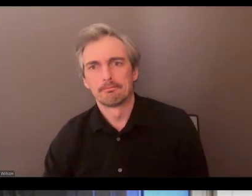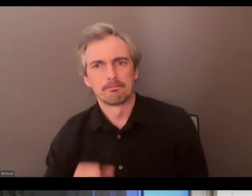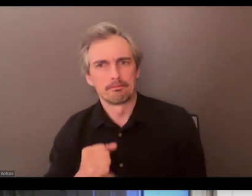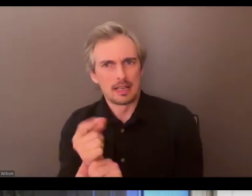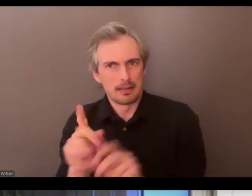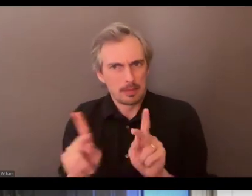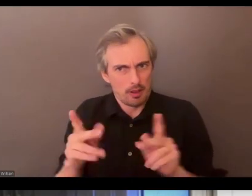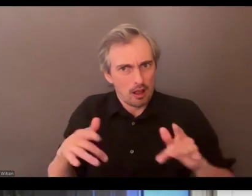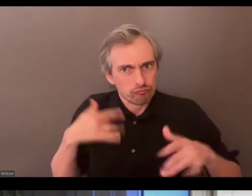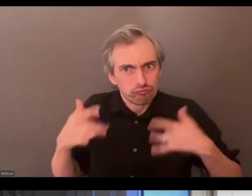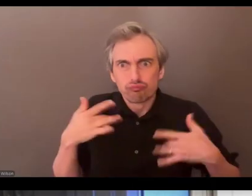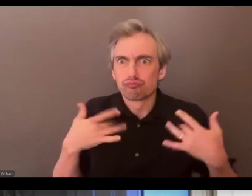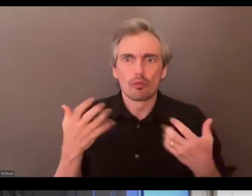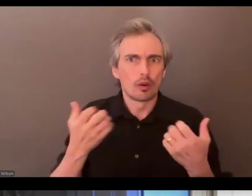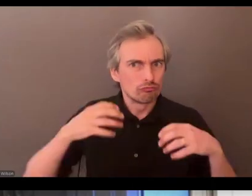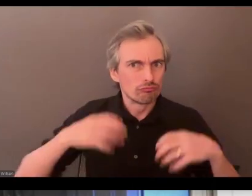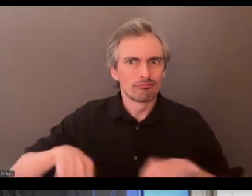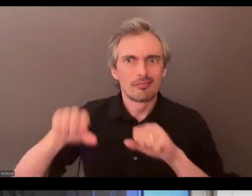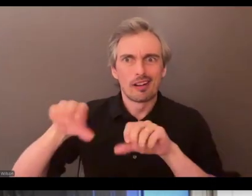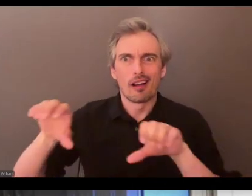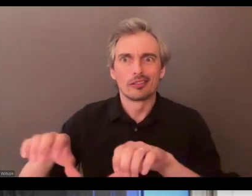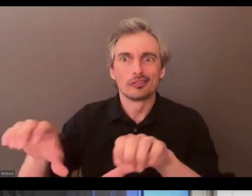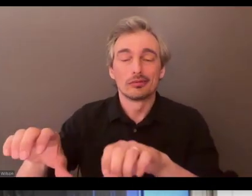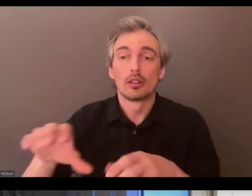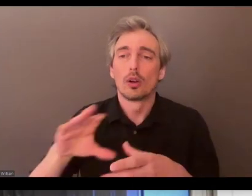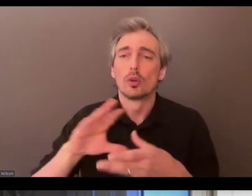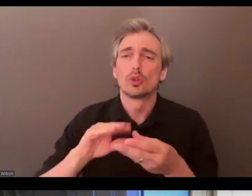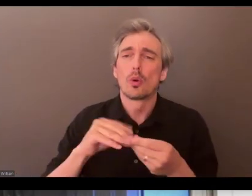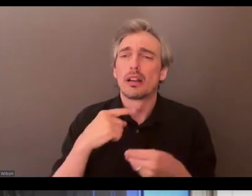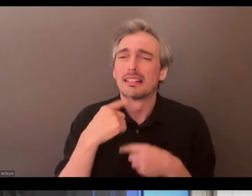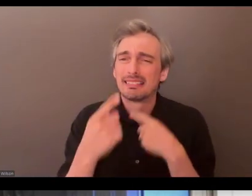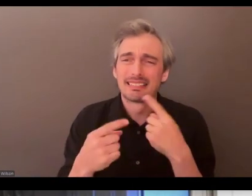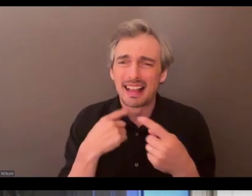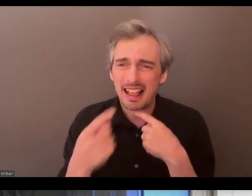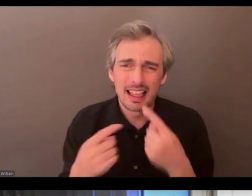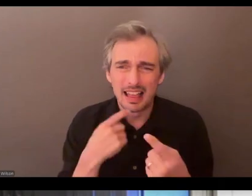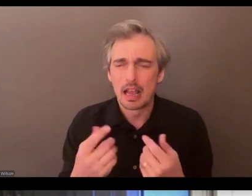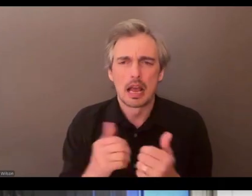そして、アクセシビリティは誰もがあなたのスト ーリ ーを覚えることを保証します。